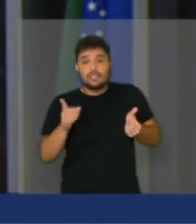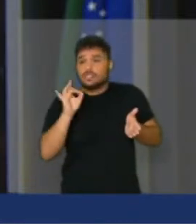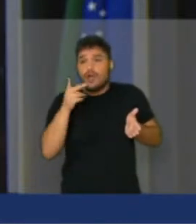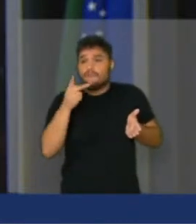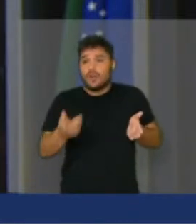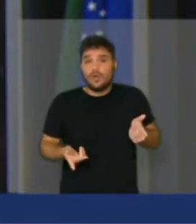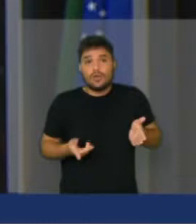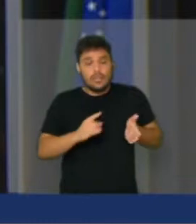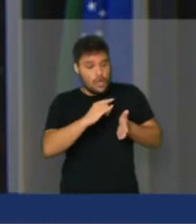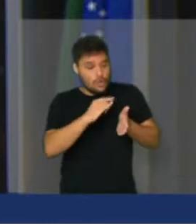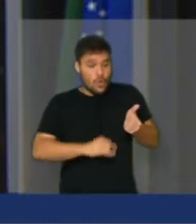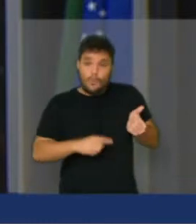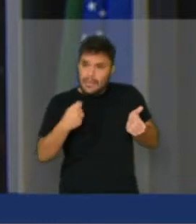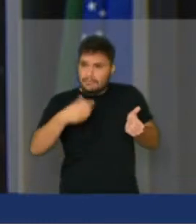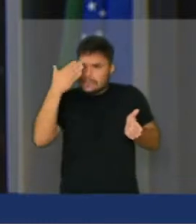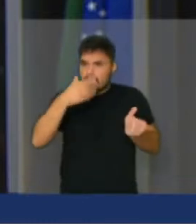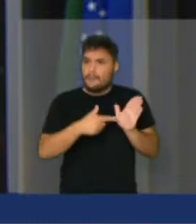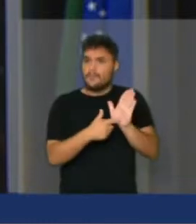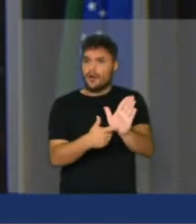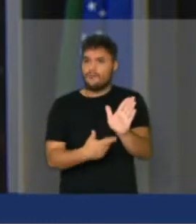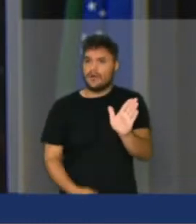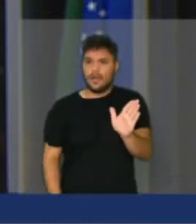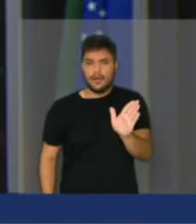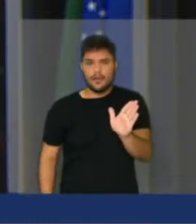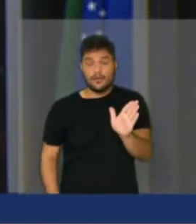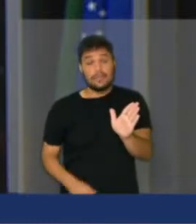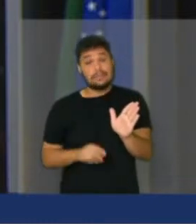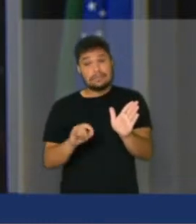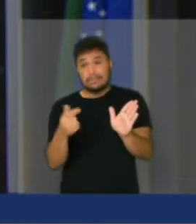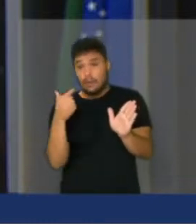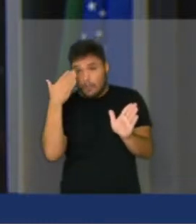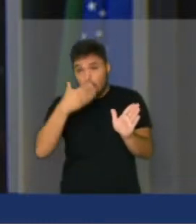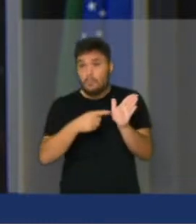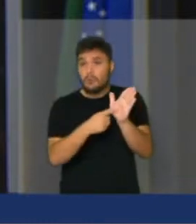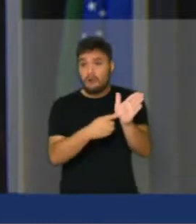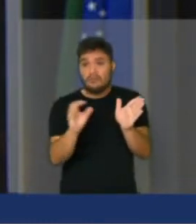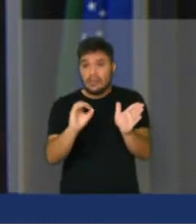ESTAMOS DIANTE DE UM GRAVÍSSIMO CASO DE BENEFÍCIO PESSOAL DO MINISTÉRIO MAIS